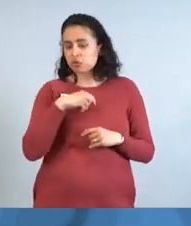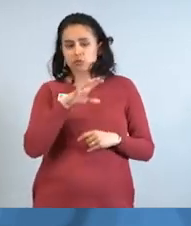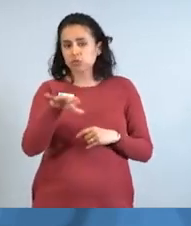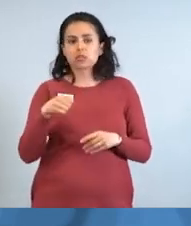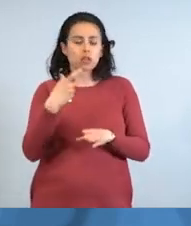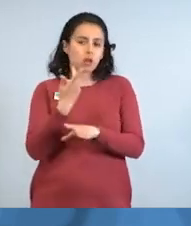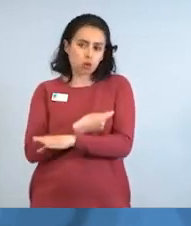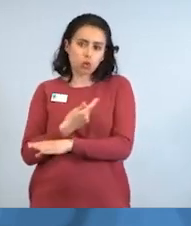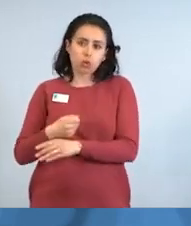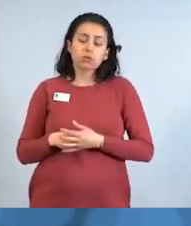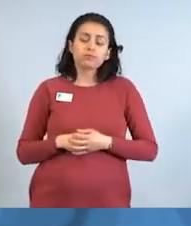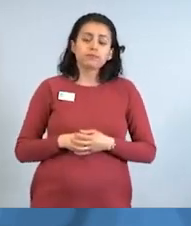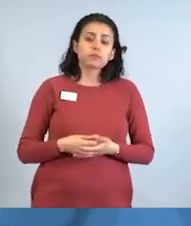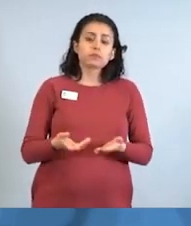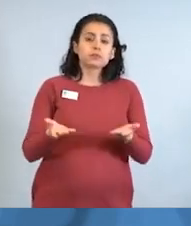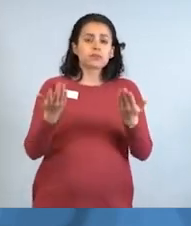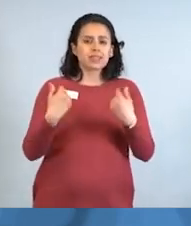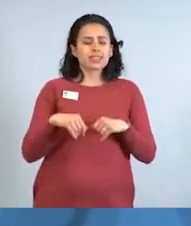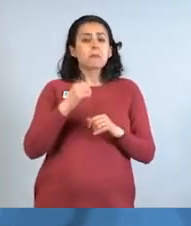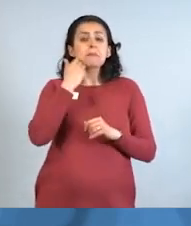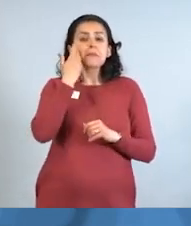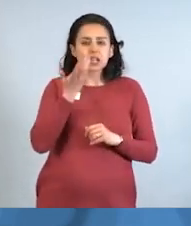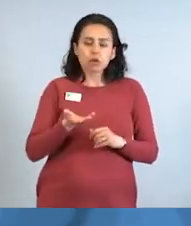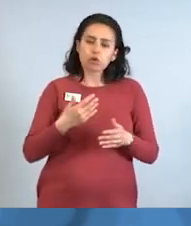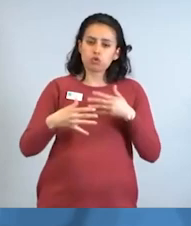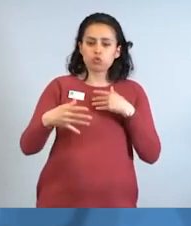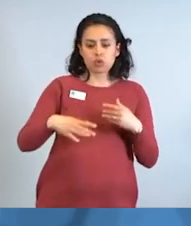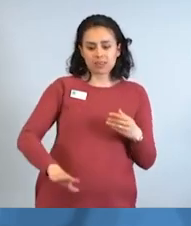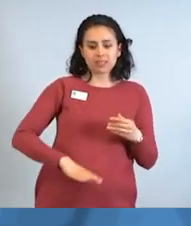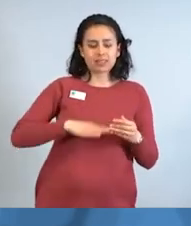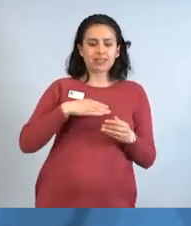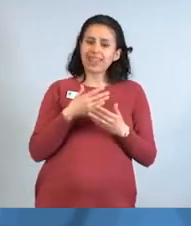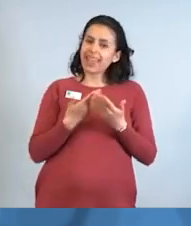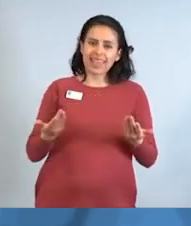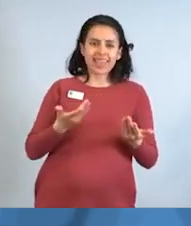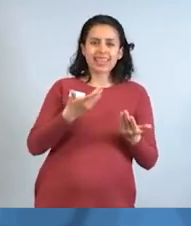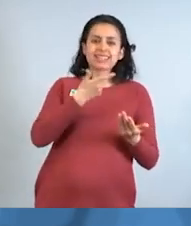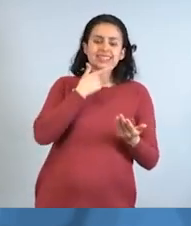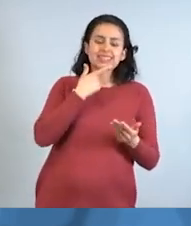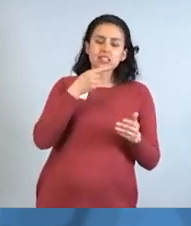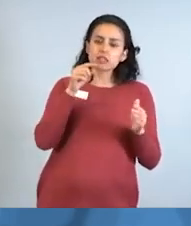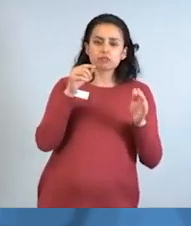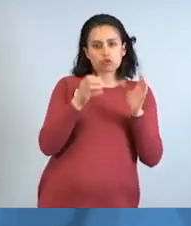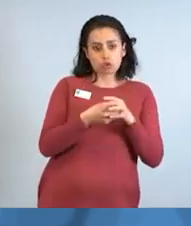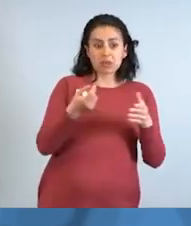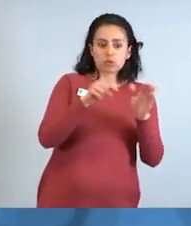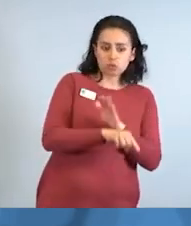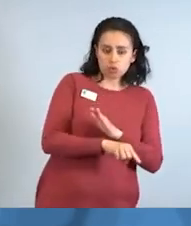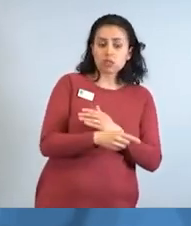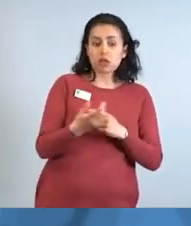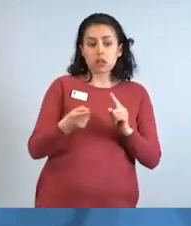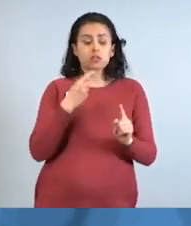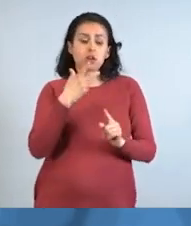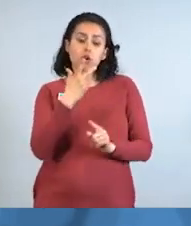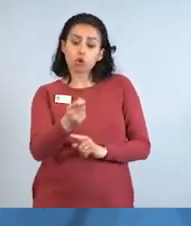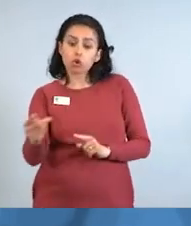Milloin työikäisten ei-riskiryhmiin kuuluvien rokotukset alkavat ja milloin saadaan työterveyshuolto rokotuksiin mukaan?